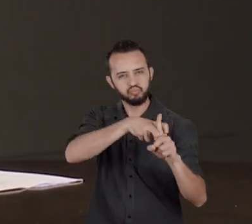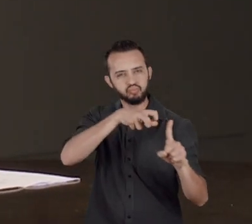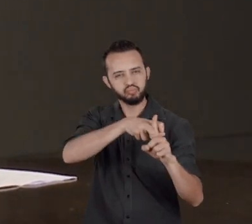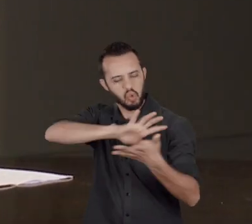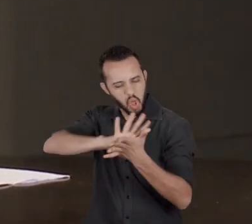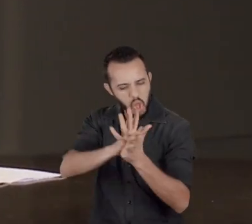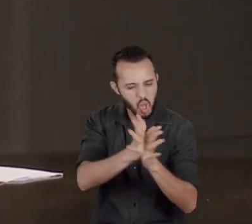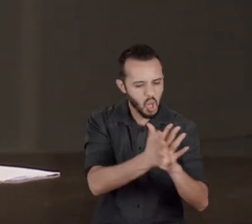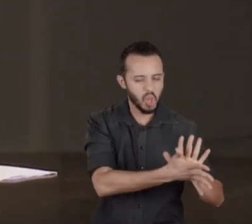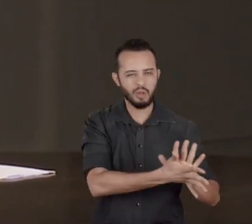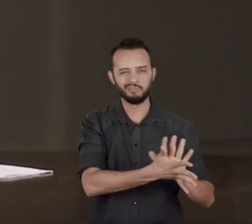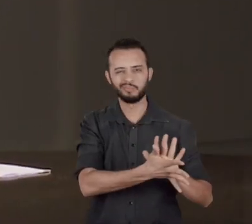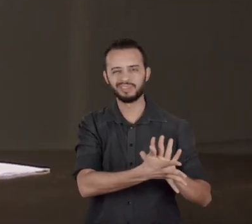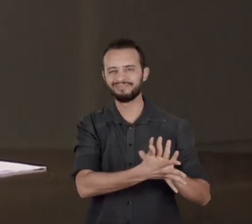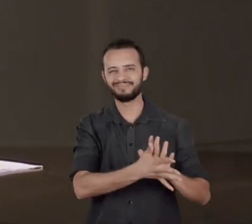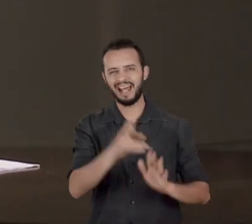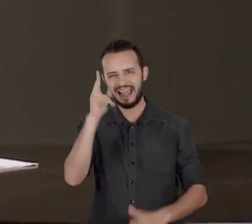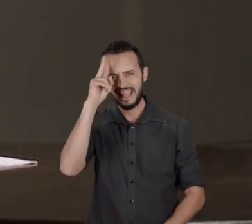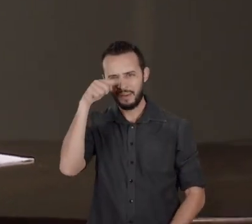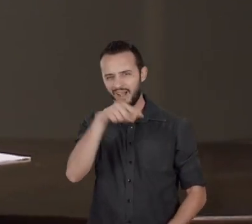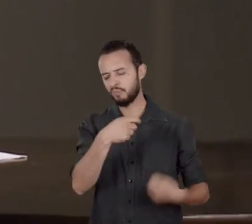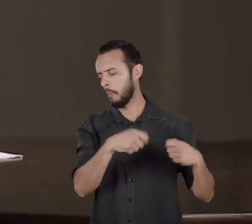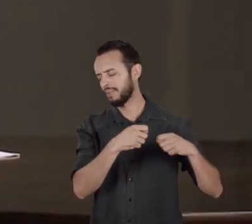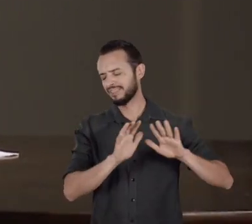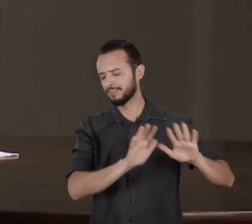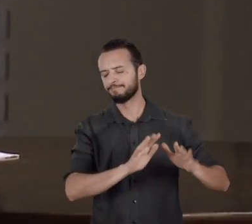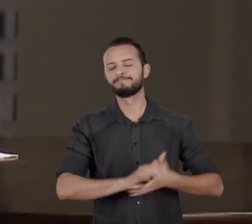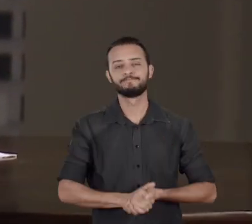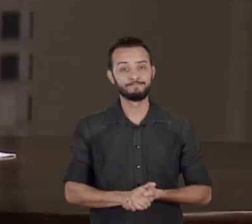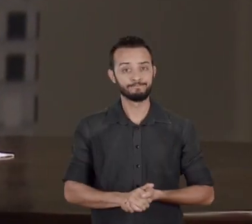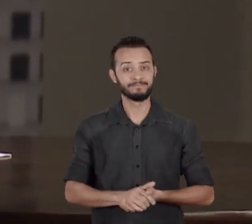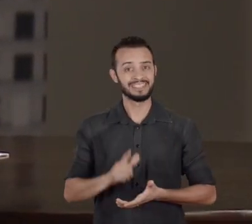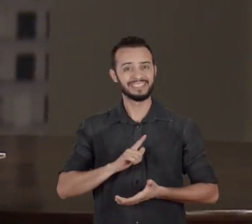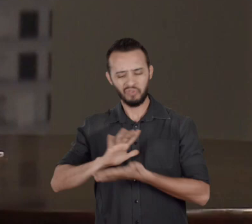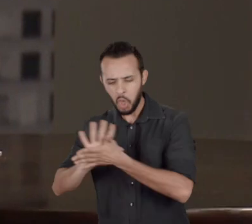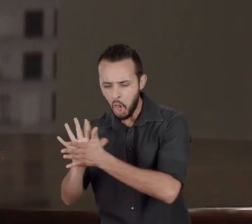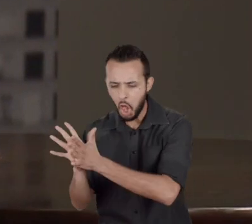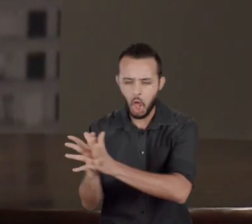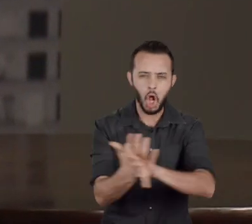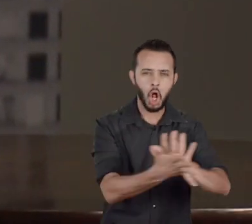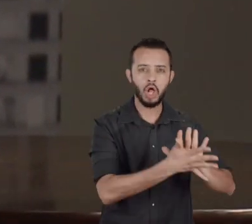todas os massacres também que foram promovidos pelos totalitarismos ao longo do Século XX,